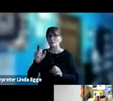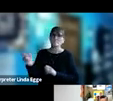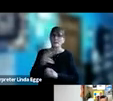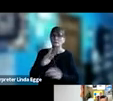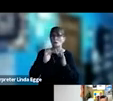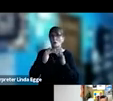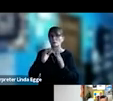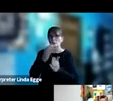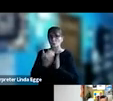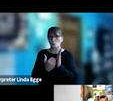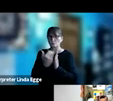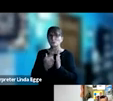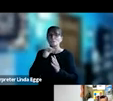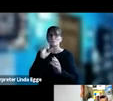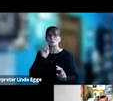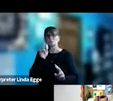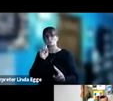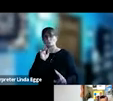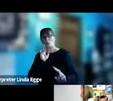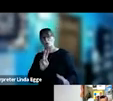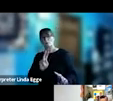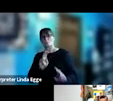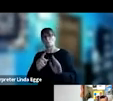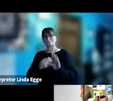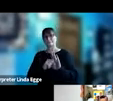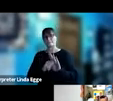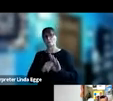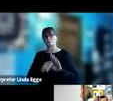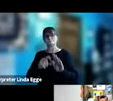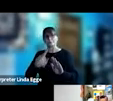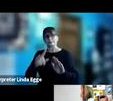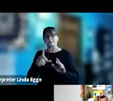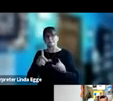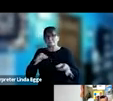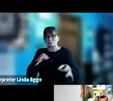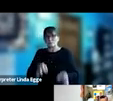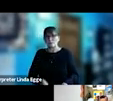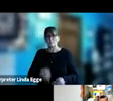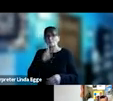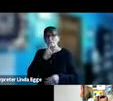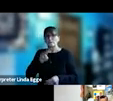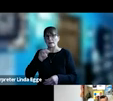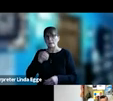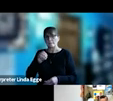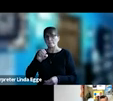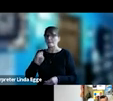Algunas personas buscan descripciones de ejemplo y tenemos MSR, varios MSR reales que ustedes pueden observar.